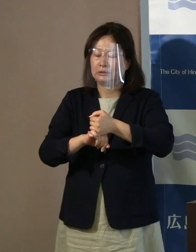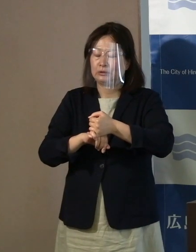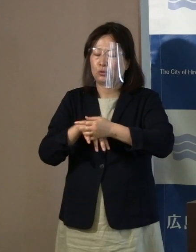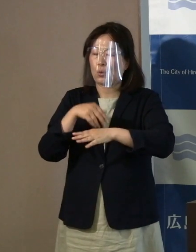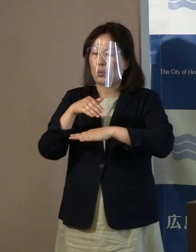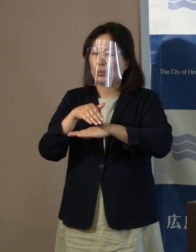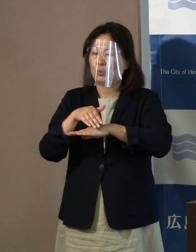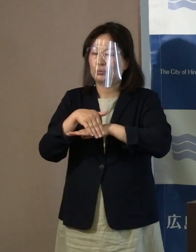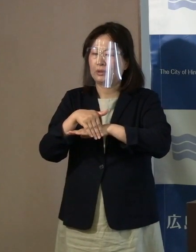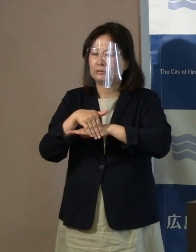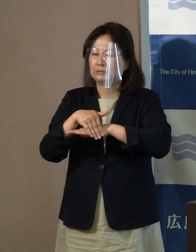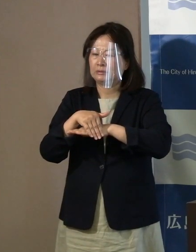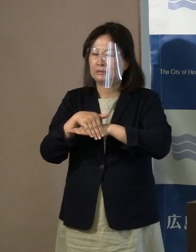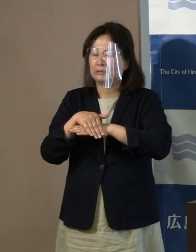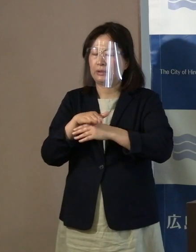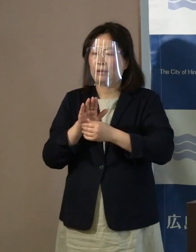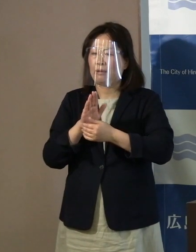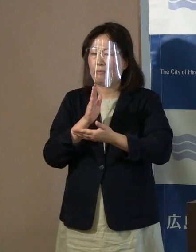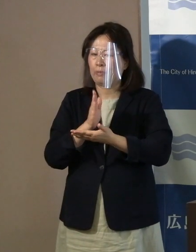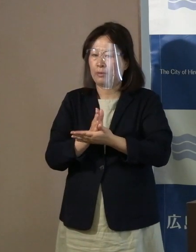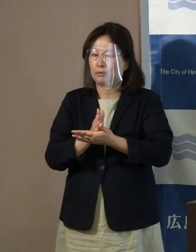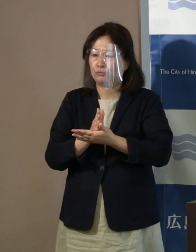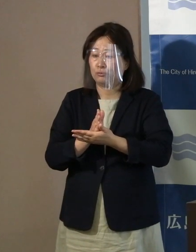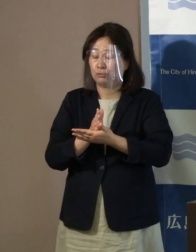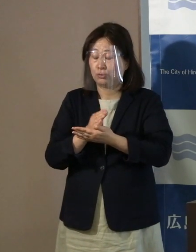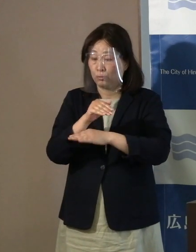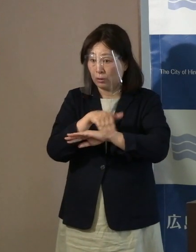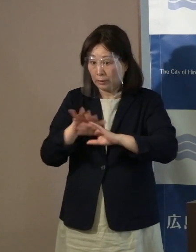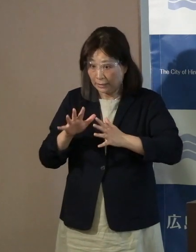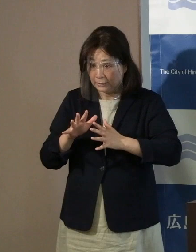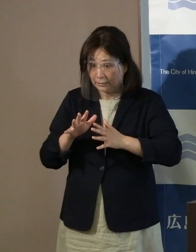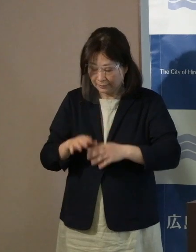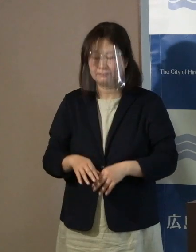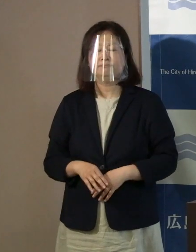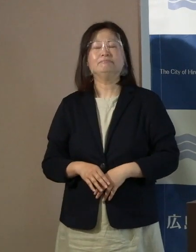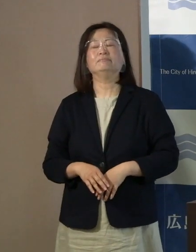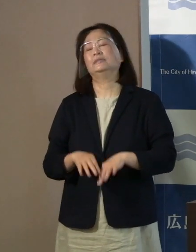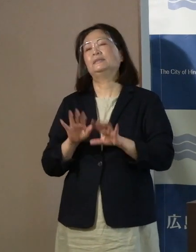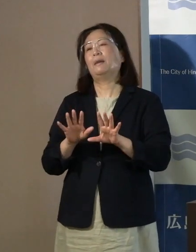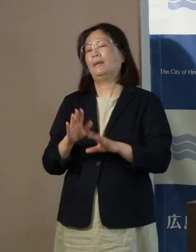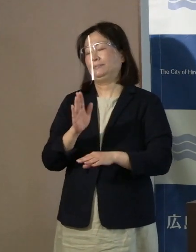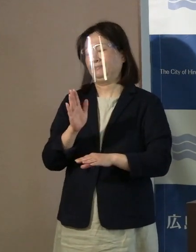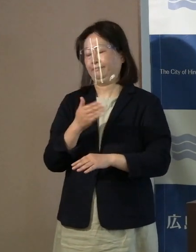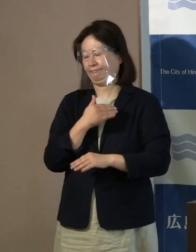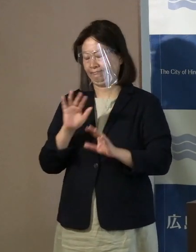そういうふうなところは､ まだ今のところはないんでしょうか｡ (市長)はい｡ 今のところはまだ､何とかもっています｡